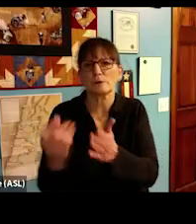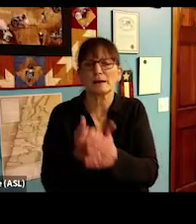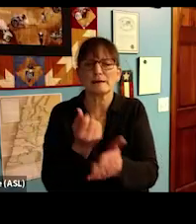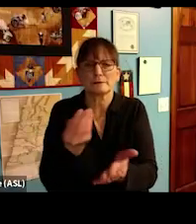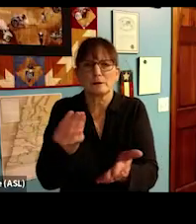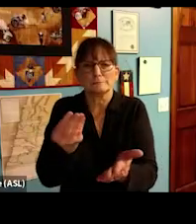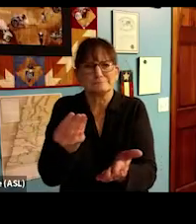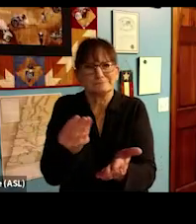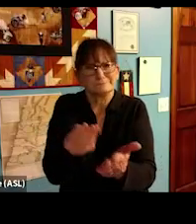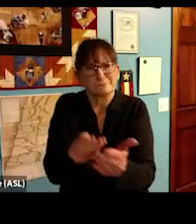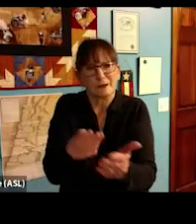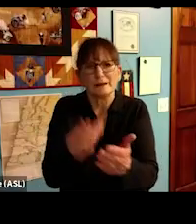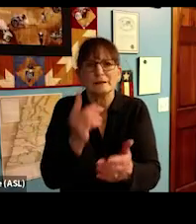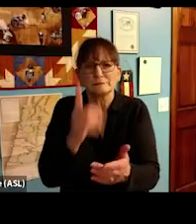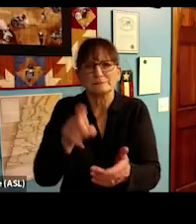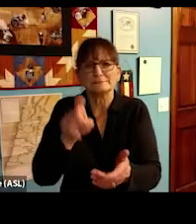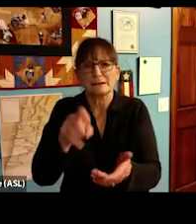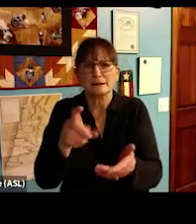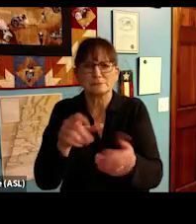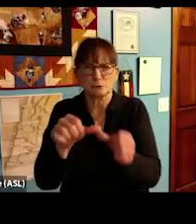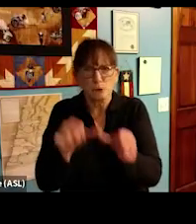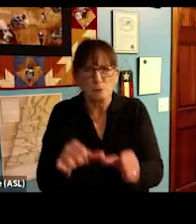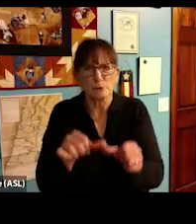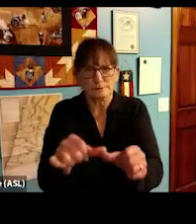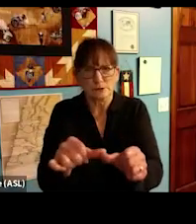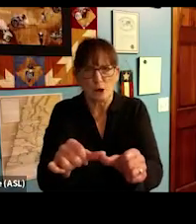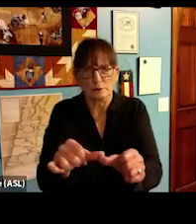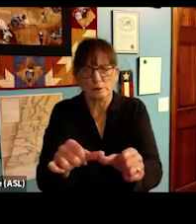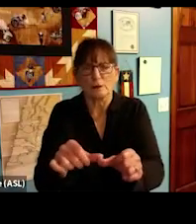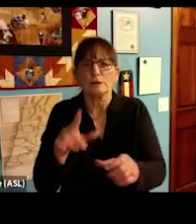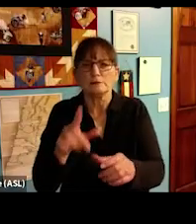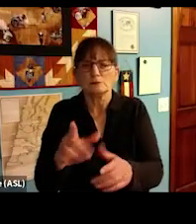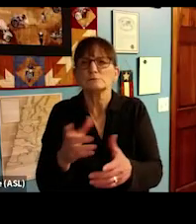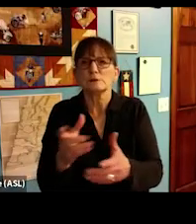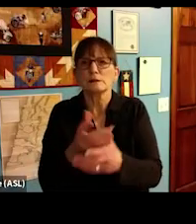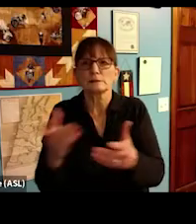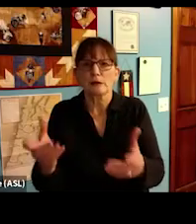Tener acceso a ERE no les da necesariamente acceso a la eFolder,